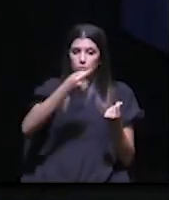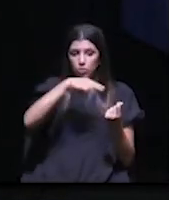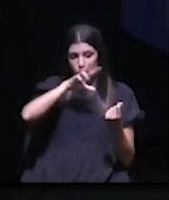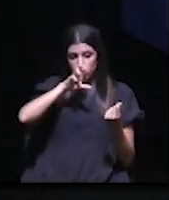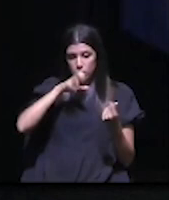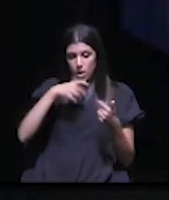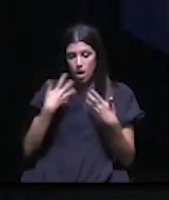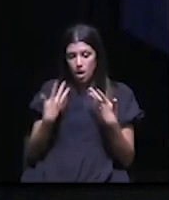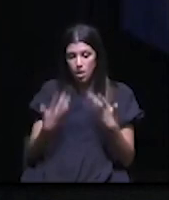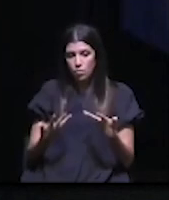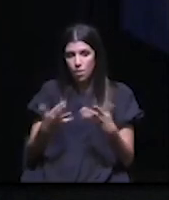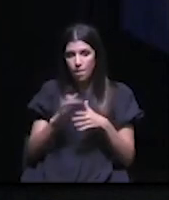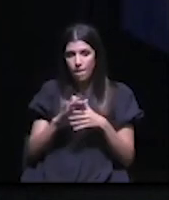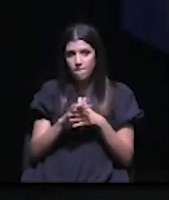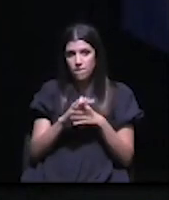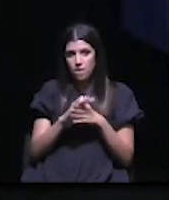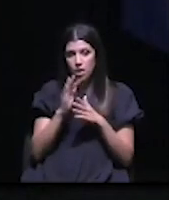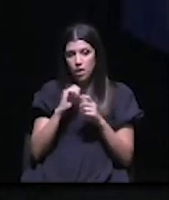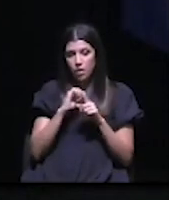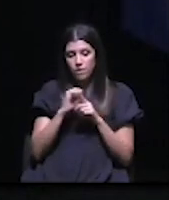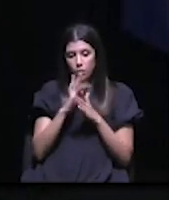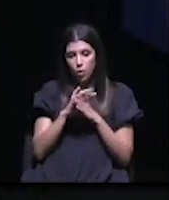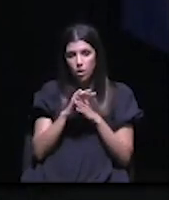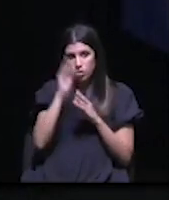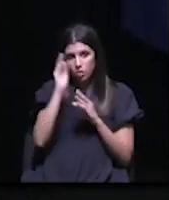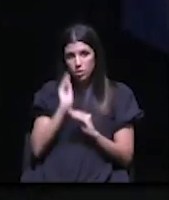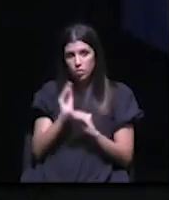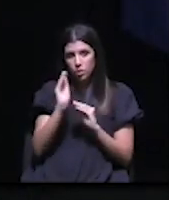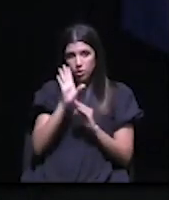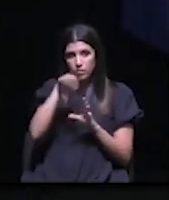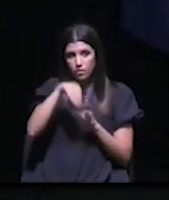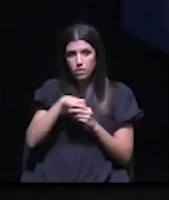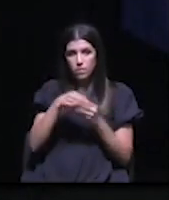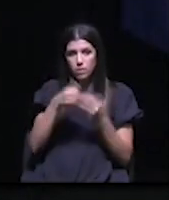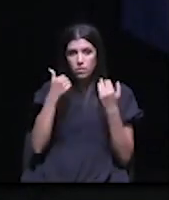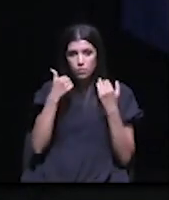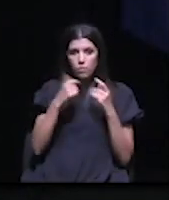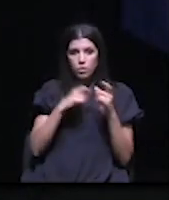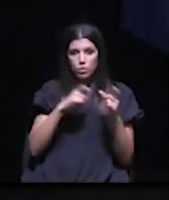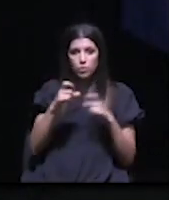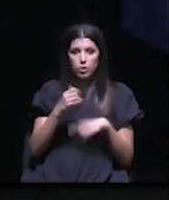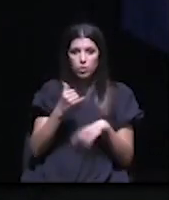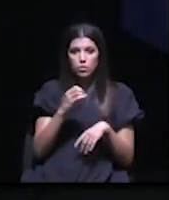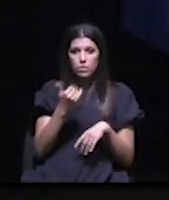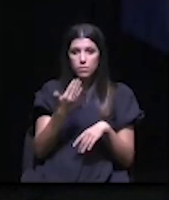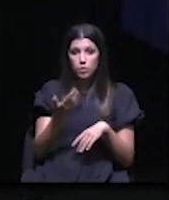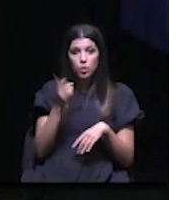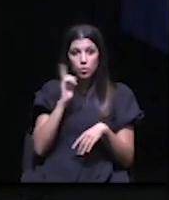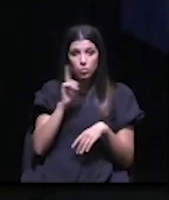está em revisão a Carta Educativa, já incorporando os dados dos Censos de 2021. É essencial que nessa revisão seja considerada